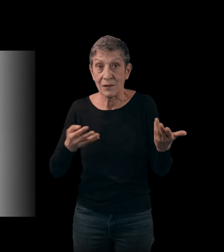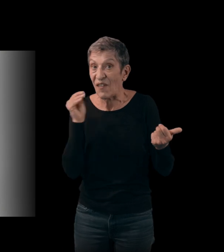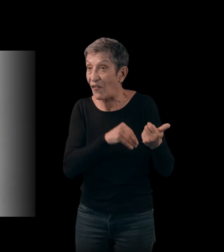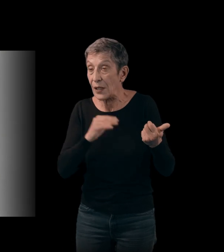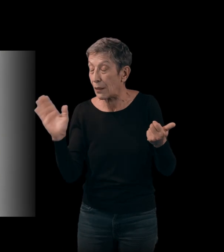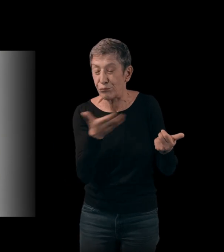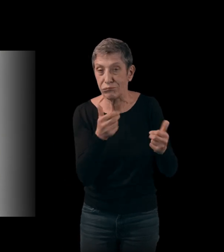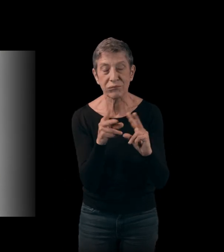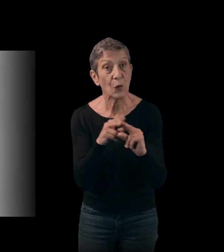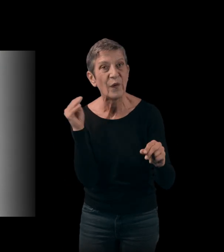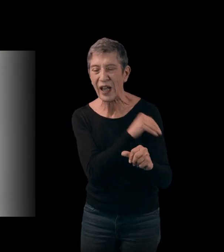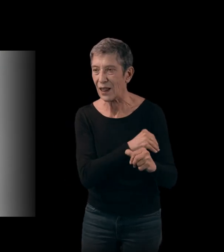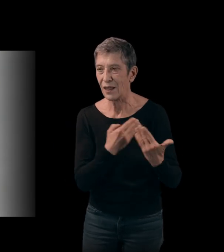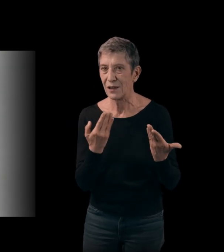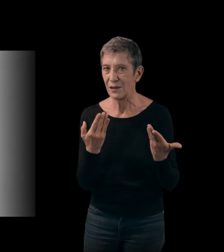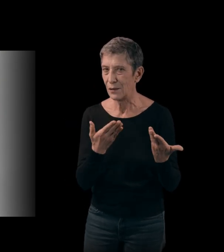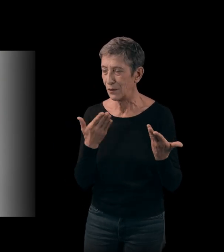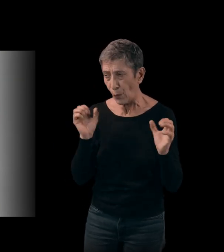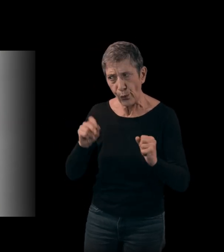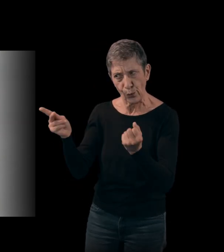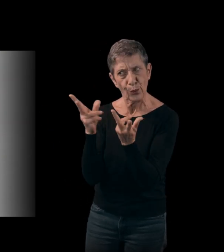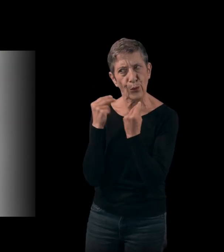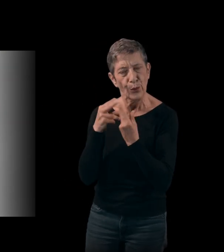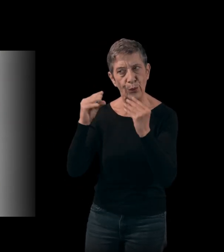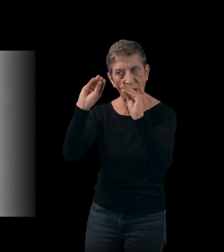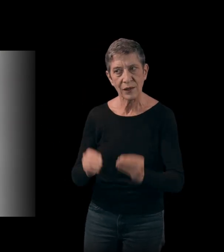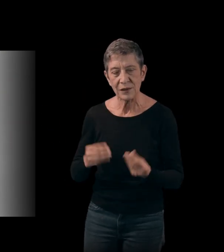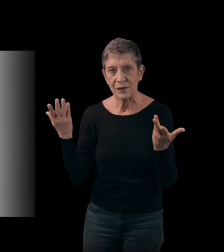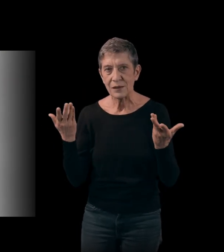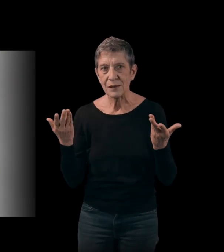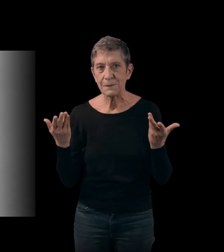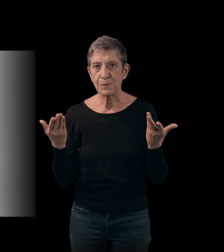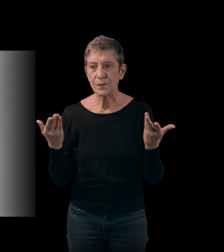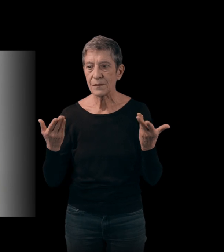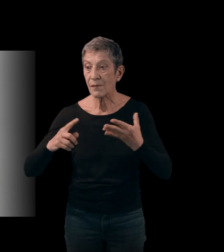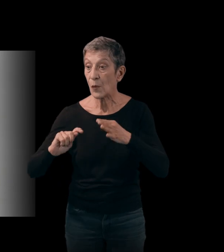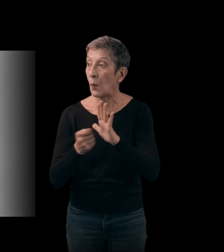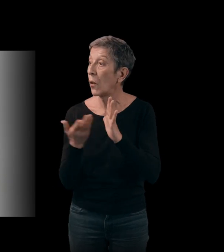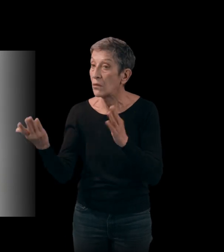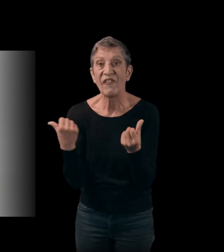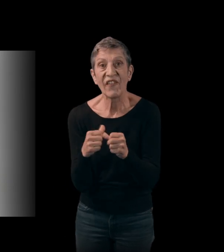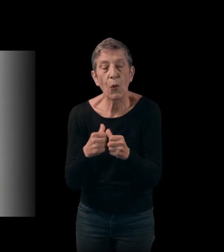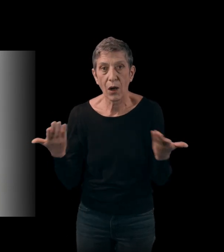Donc, relatez-le-nous de façon descriptive. À ce moment-là, vous faites quoi ? Quels sont ces deux voyages ?